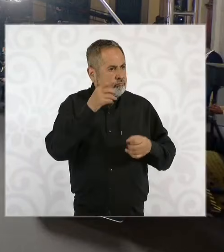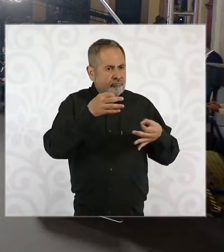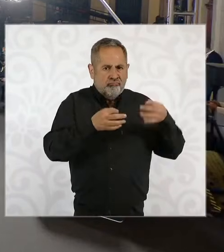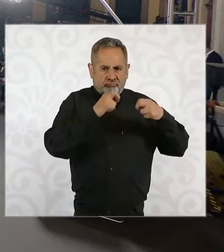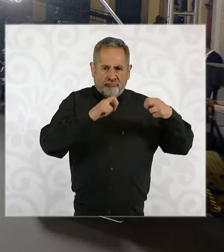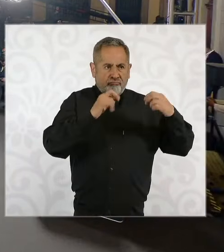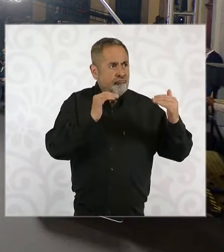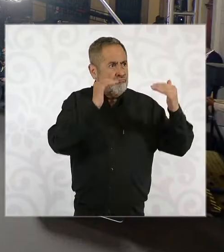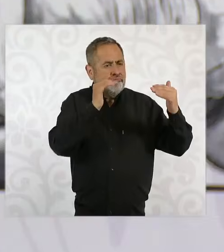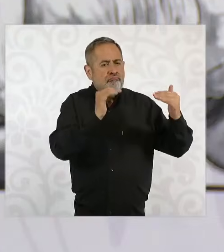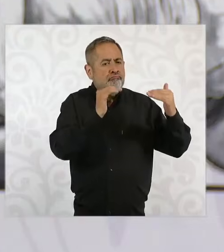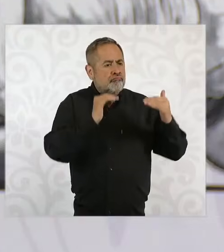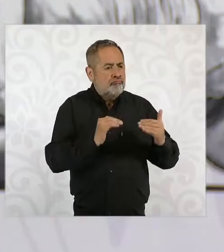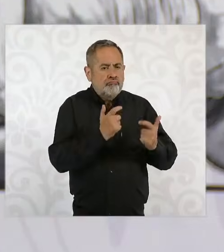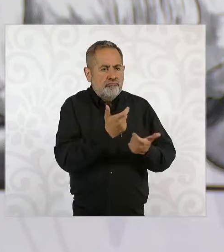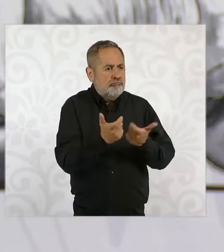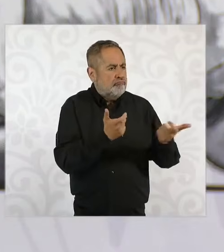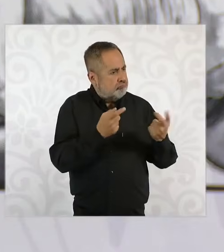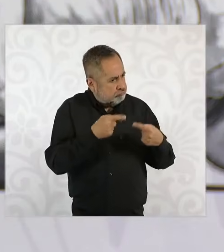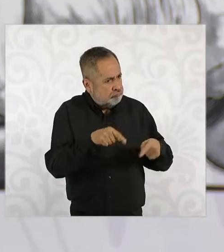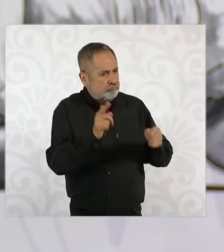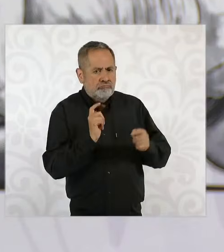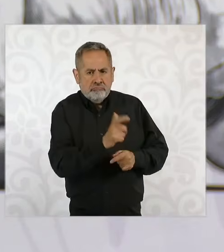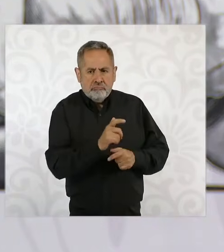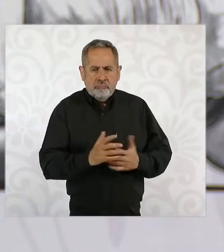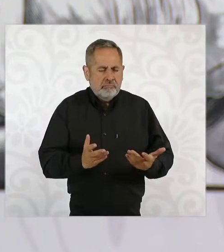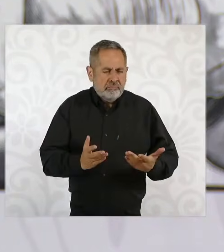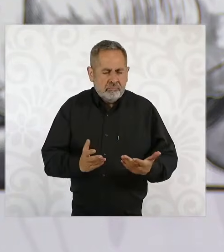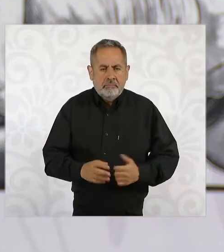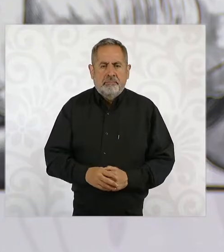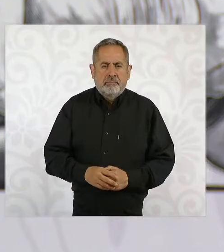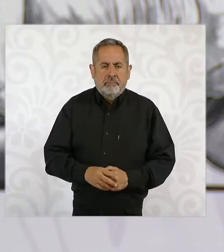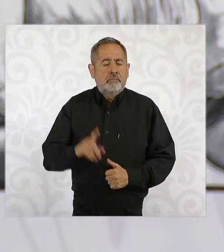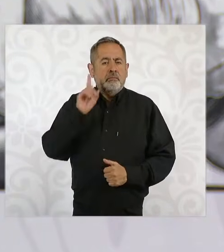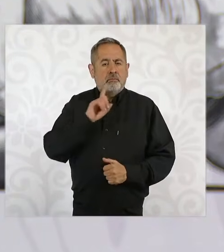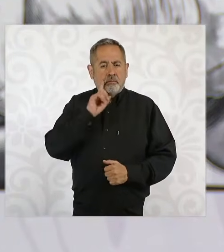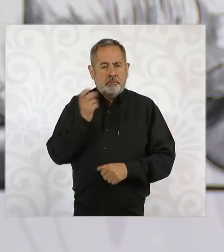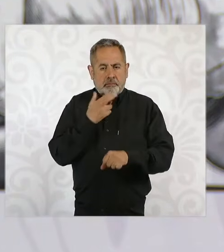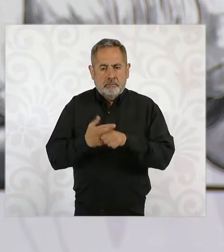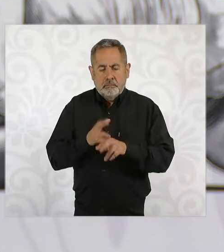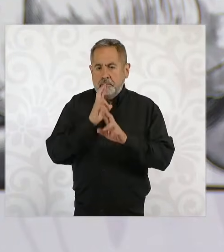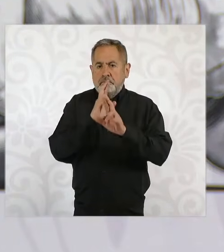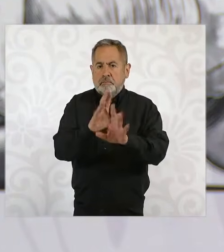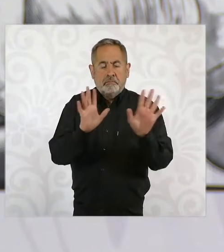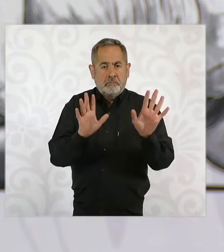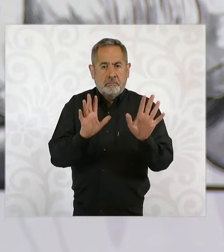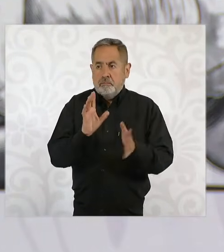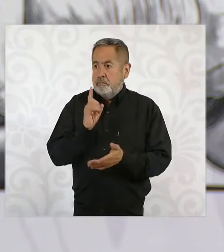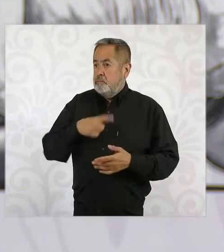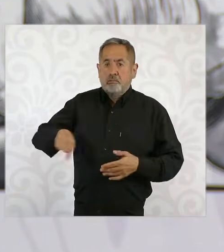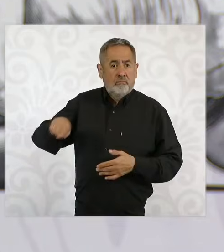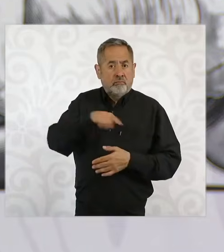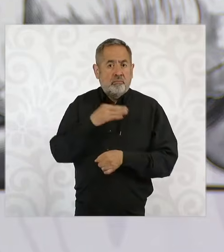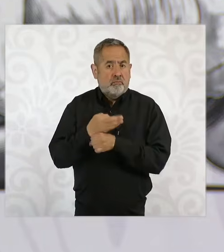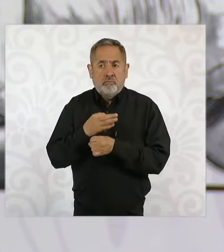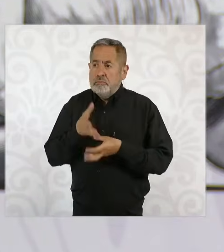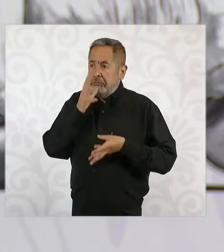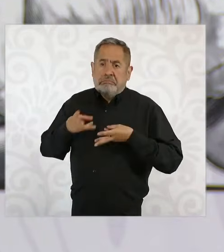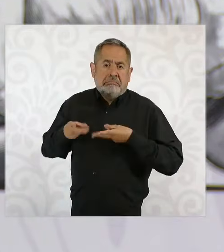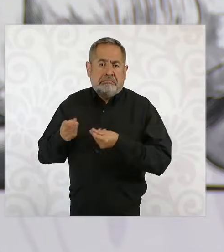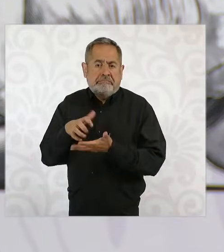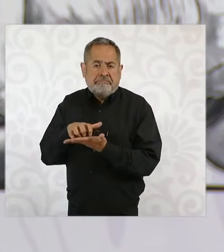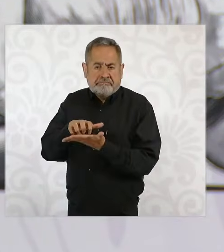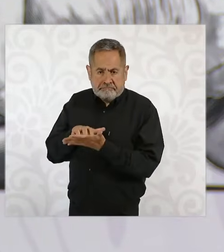austeridad, no solamente para el Ejecutivo Federal y para el poder legislativo, también para el poder